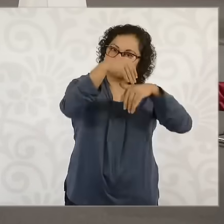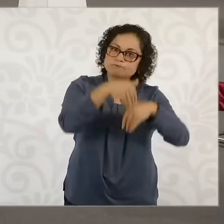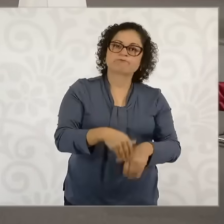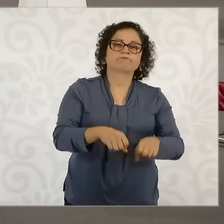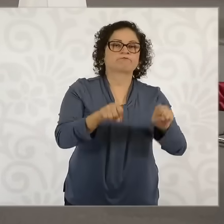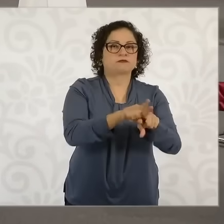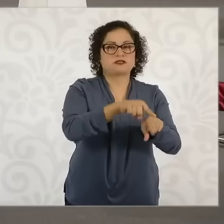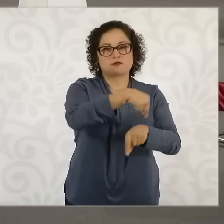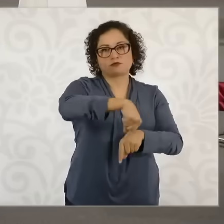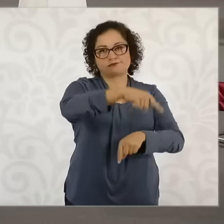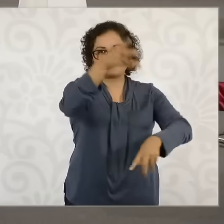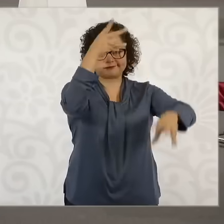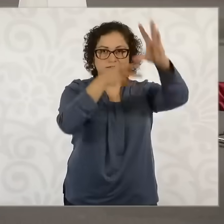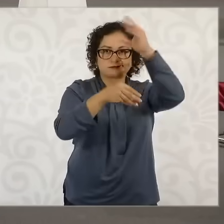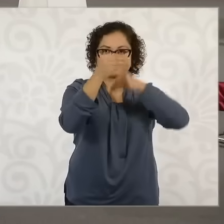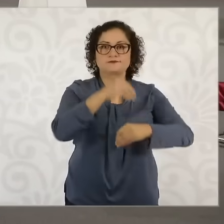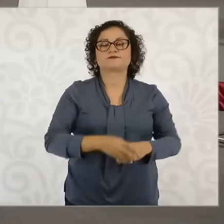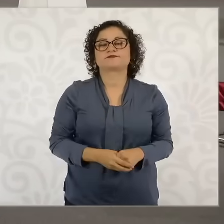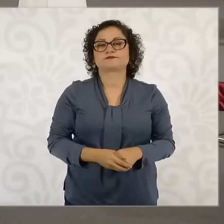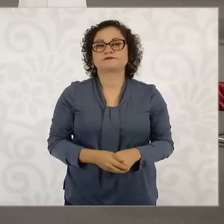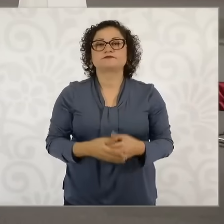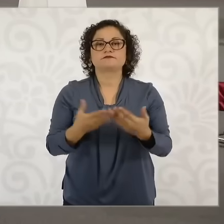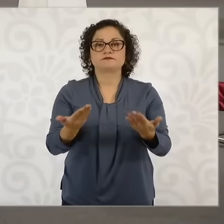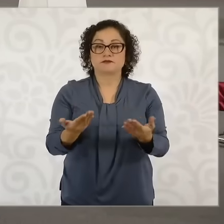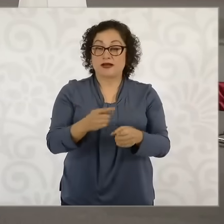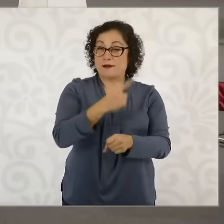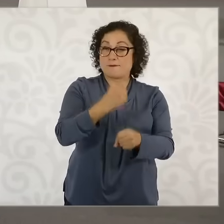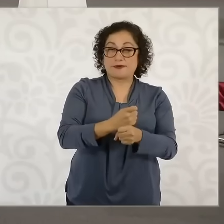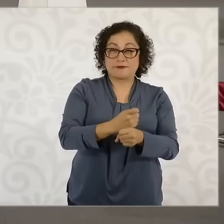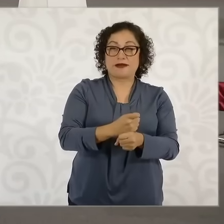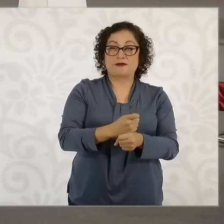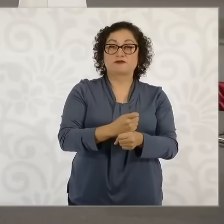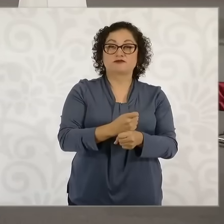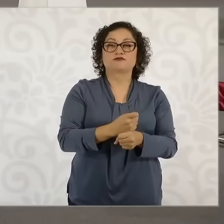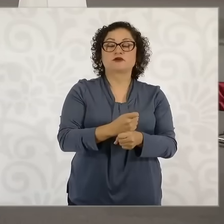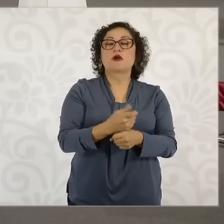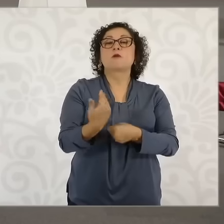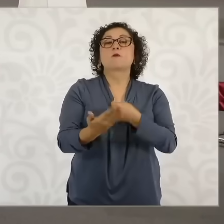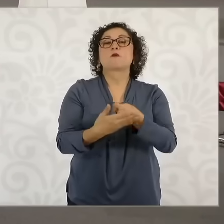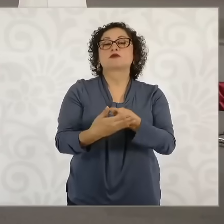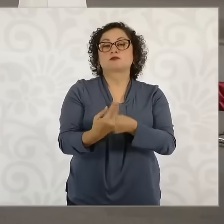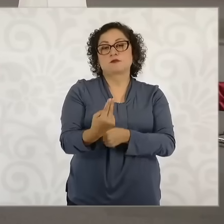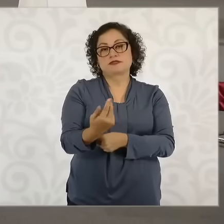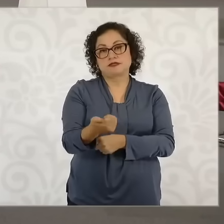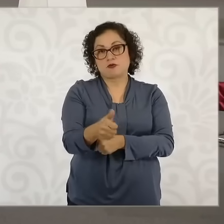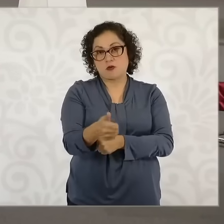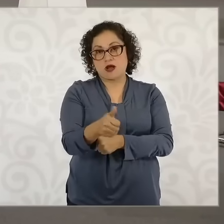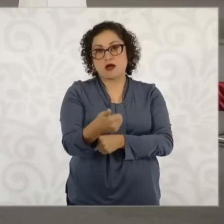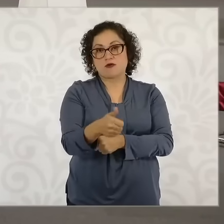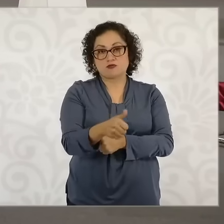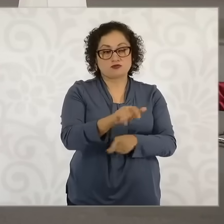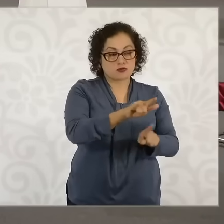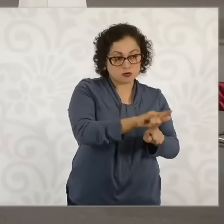primera ruta comercial estamos considerando que sea a partir del 25 de agosto y será IFA Tuluma,